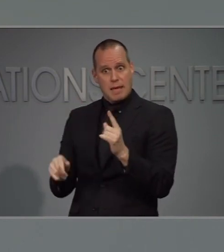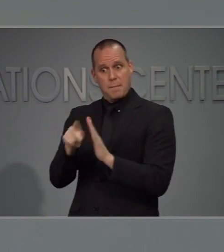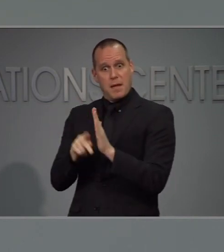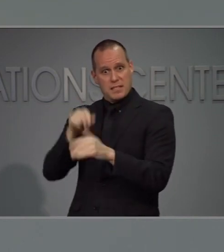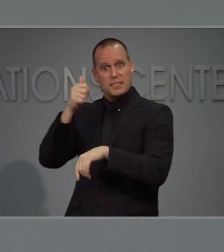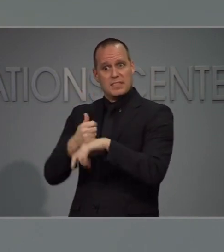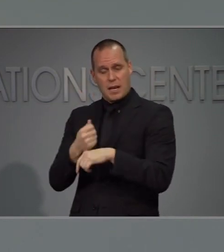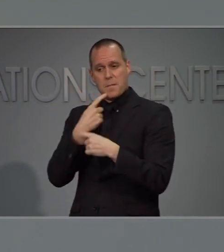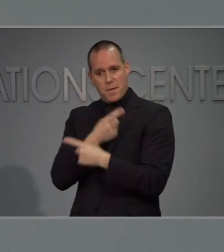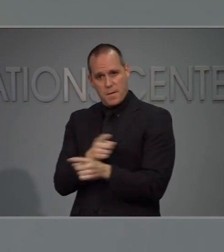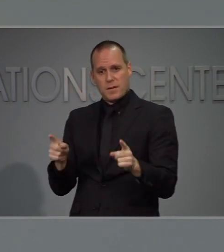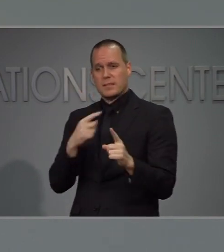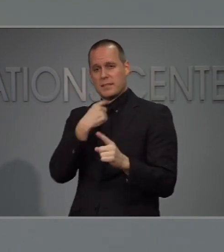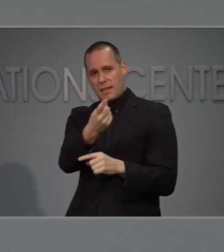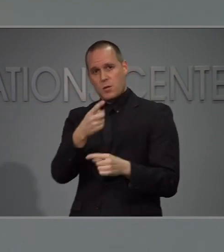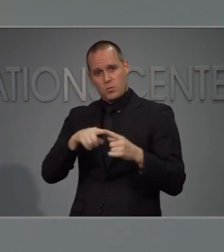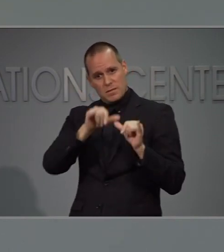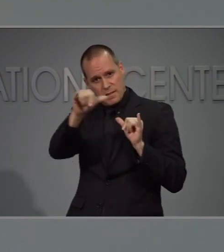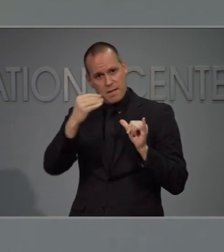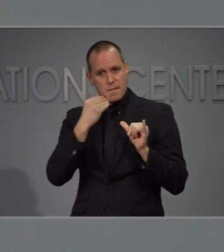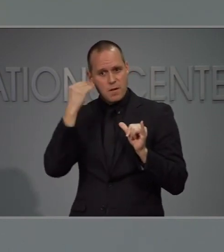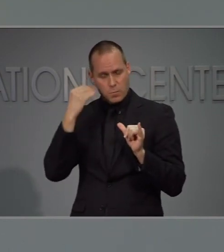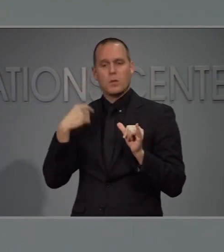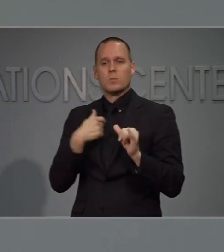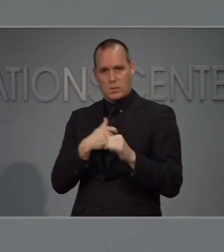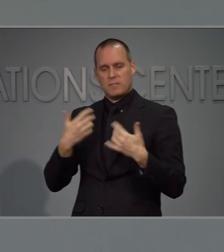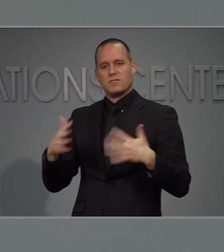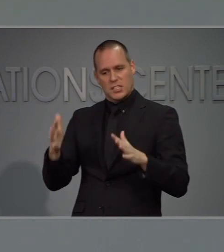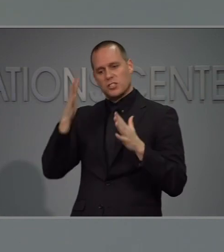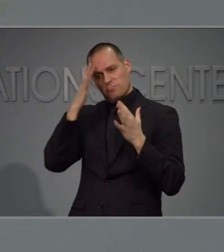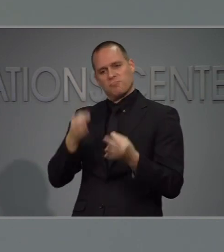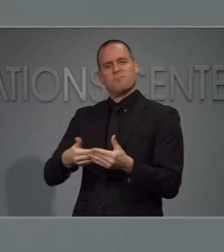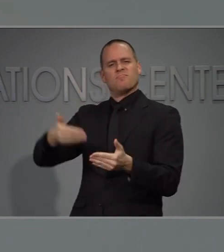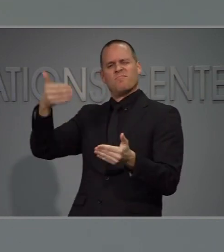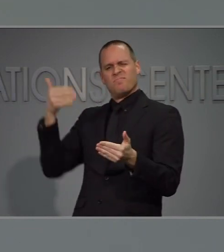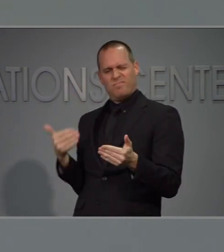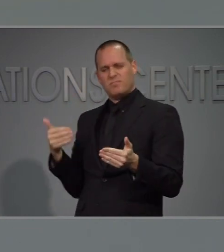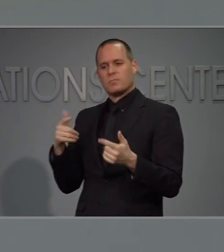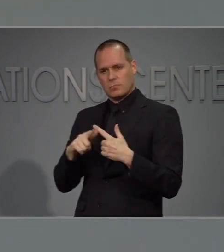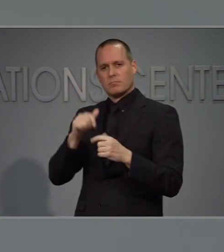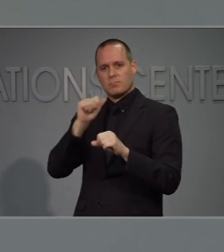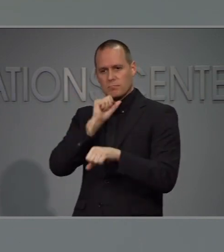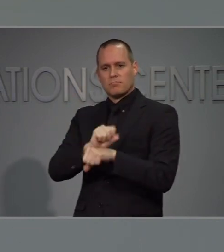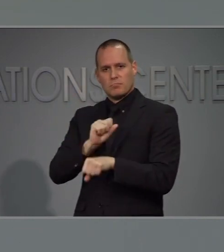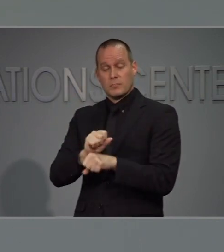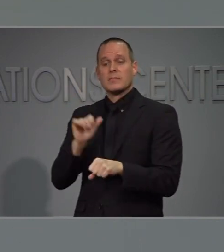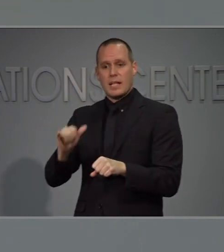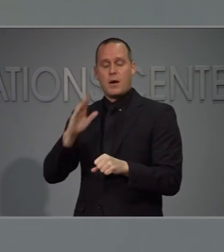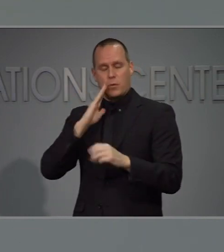fuerte que tenemos para combatir Kobe diecinueve. Es la está cemento sociales. Gobernador Cúper ha tomado